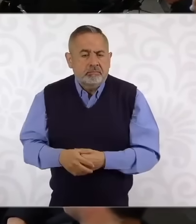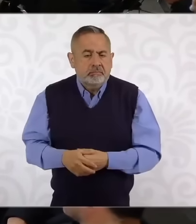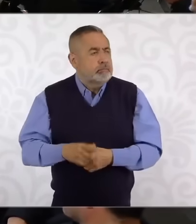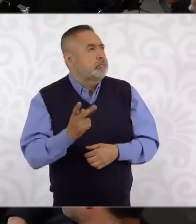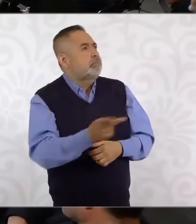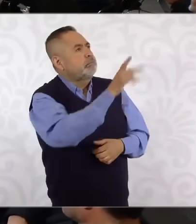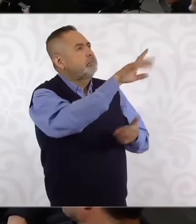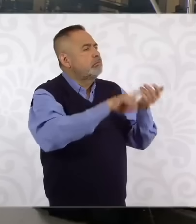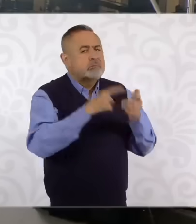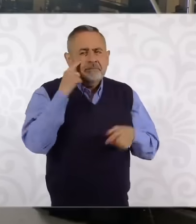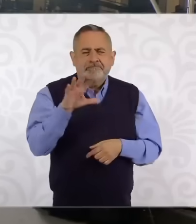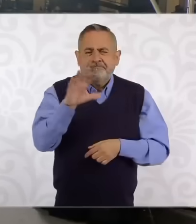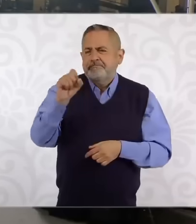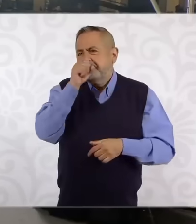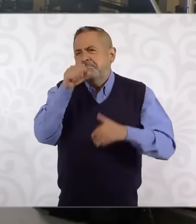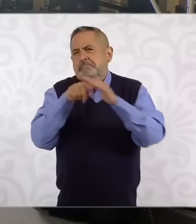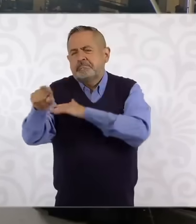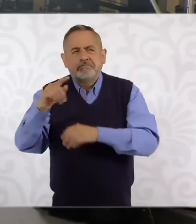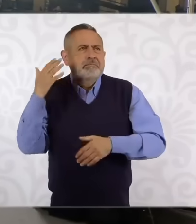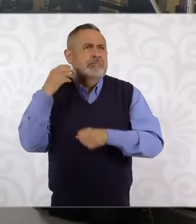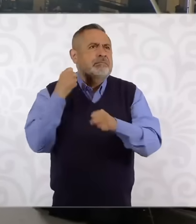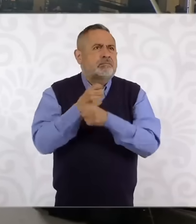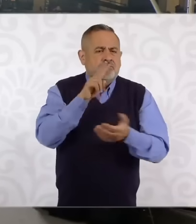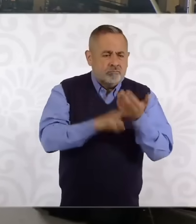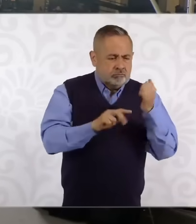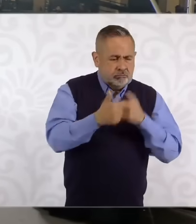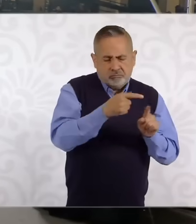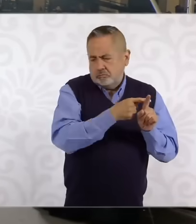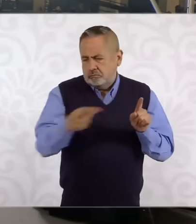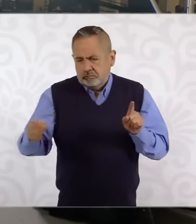según los estos 500 casos son del 2012 a la fecha, ¿no? Entonces, ¿qué es?